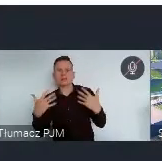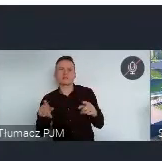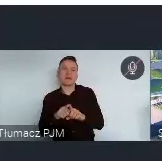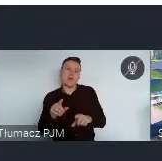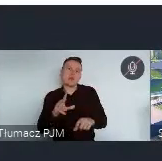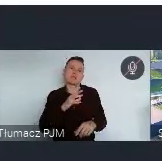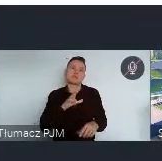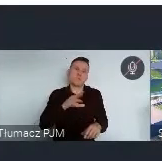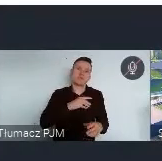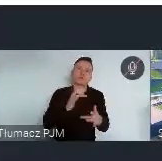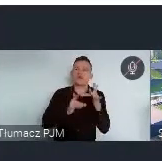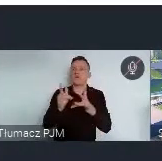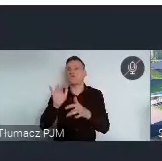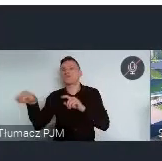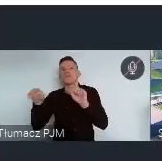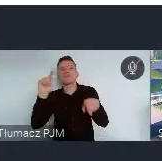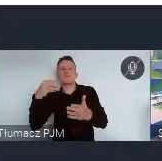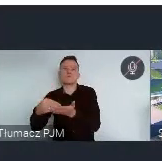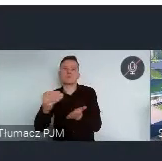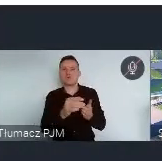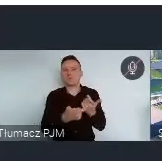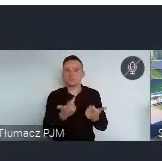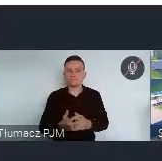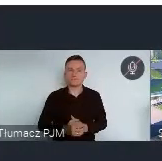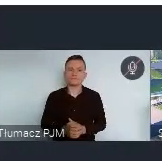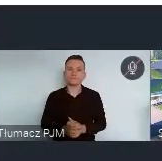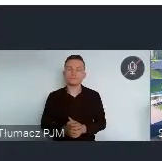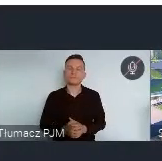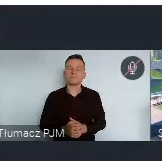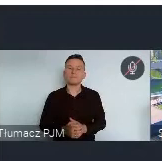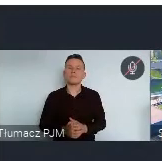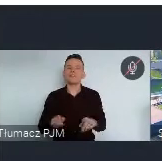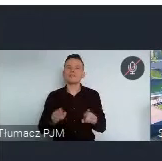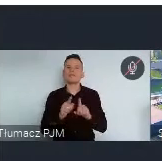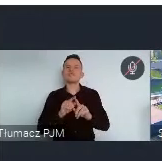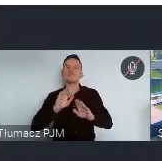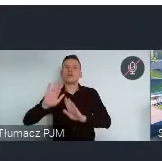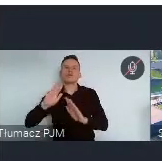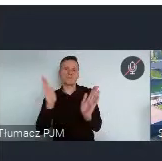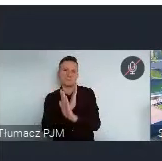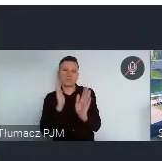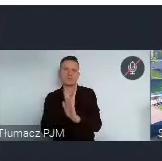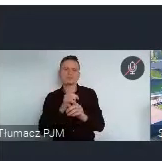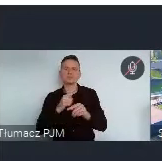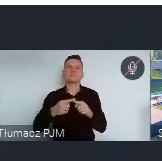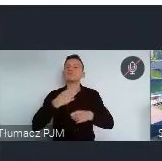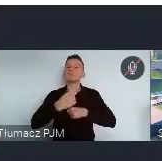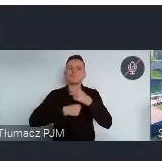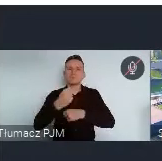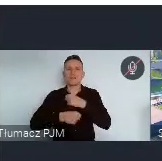Dosyć ciekawym przykładem na rzecz ochrony powietrza jest również współpraca w ramach Lokalnej Grupy Działania